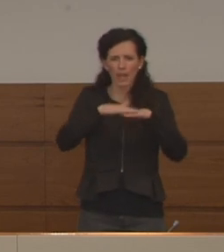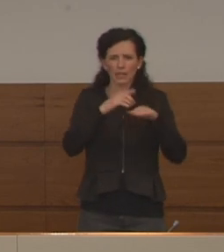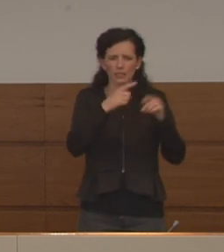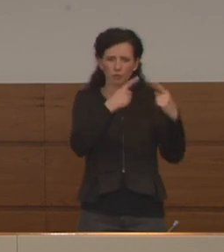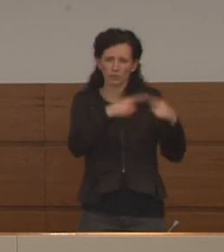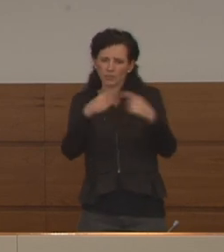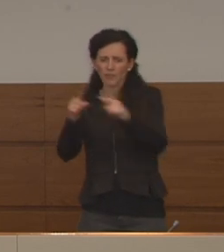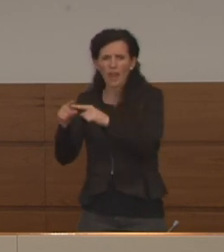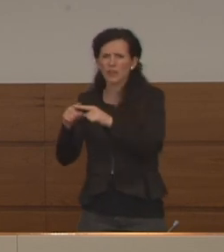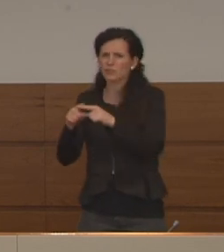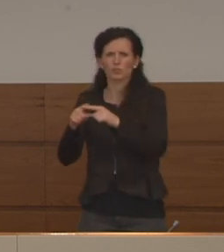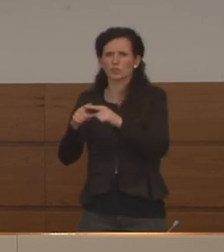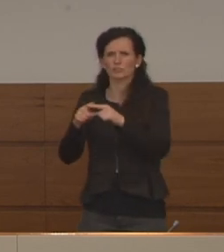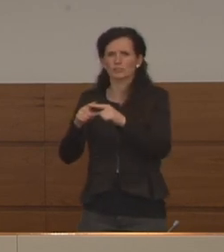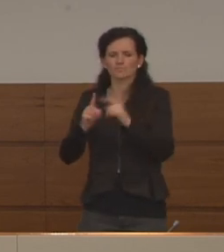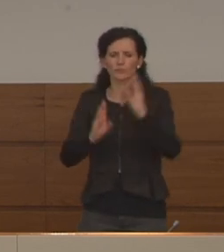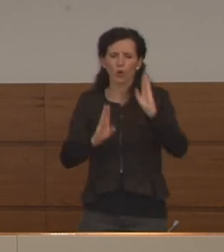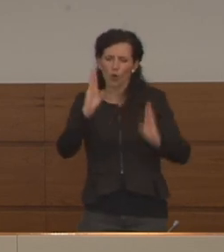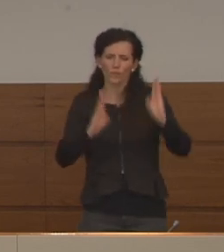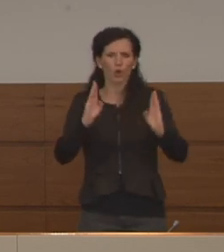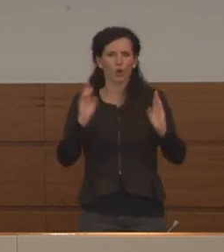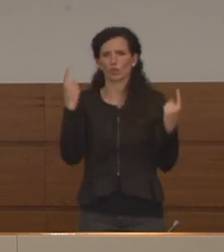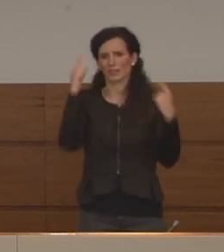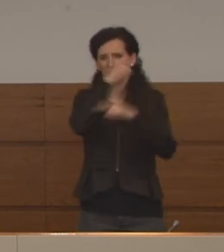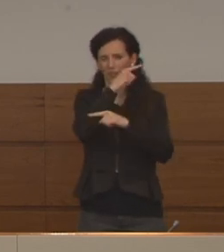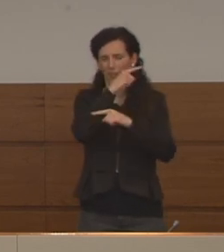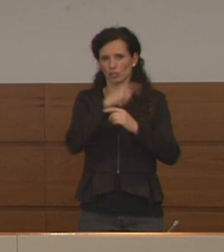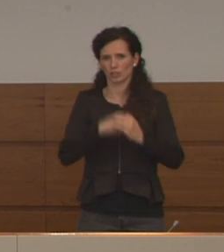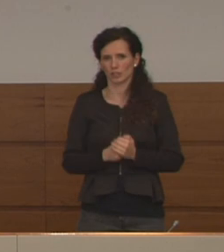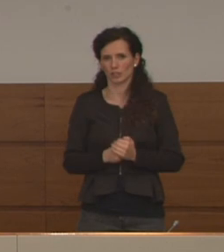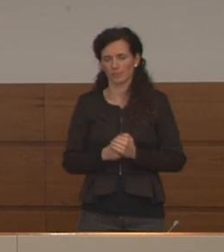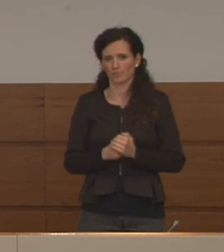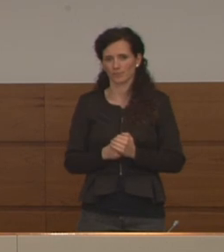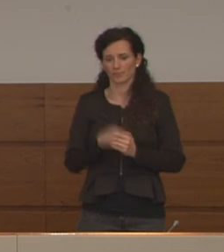diventa difficile la comparazione. Viceversa la comparabilità del dato,